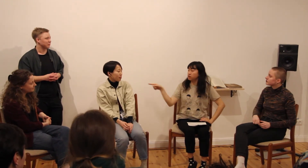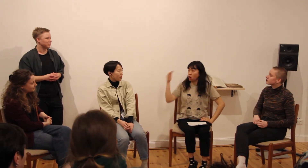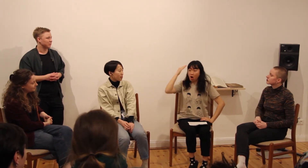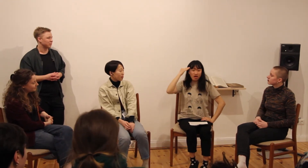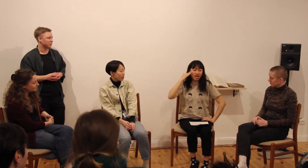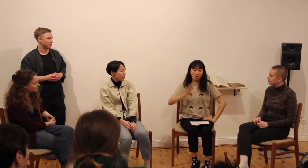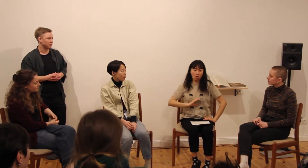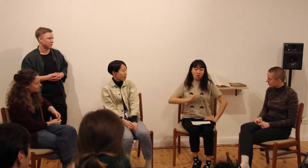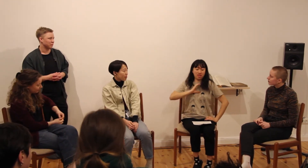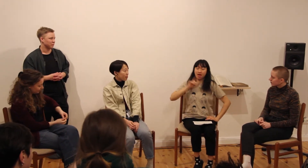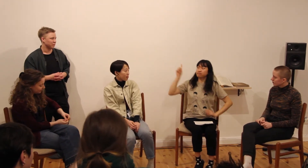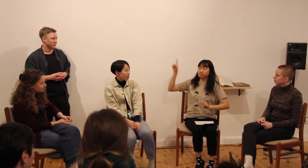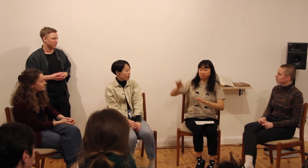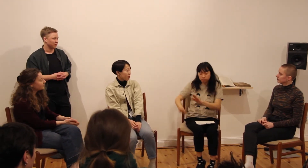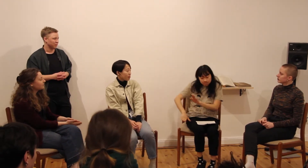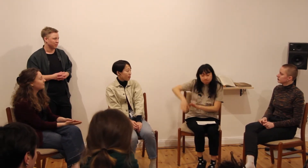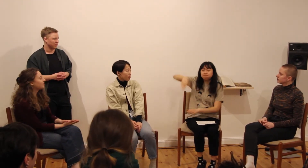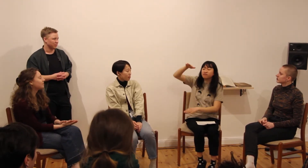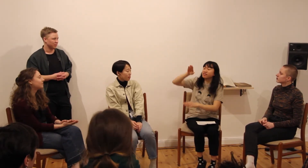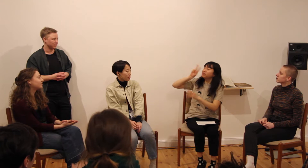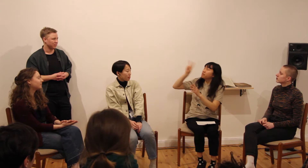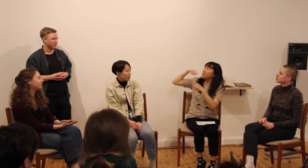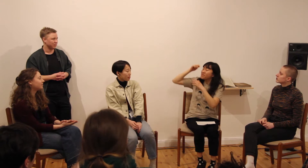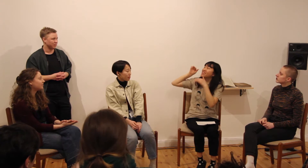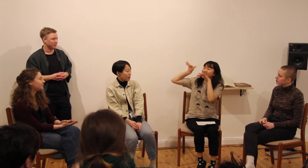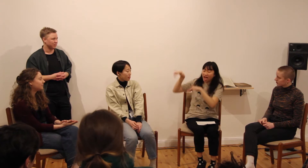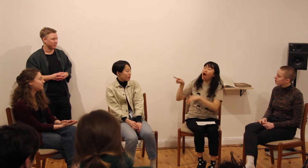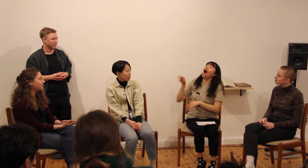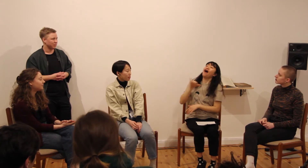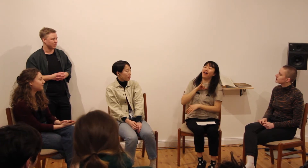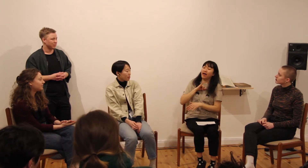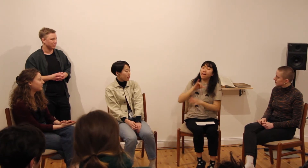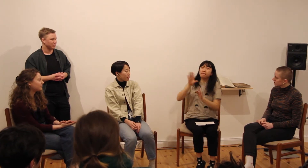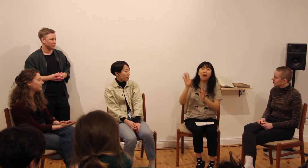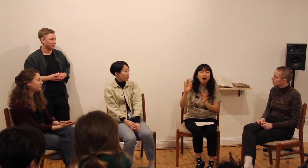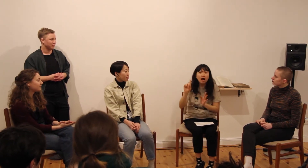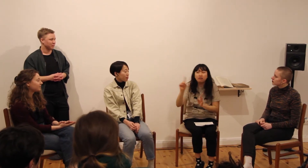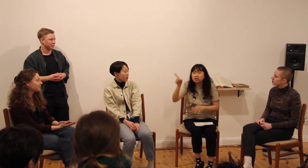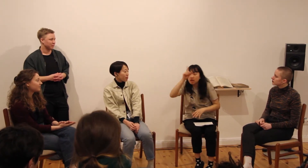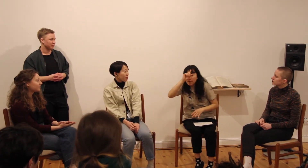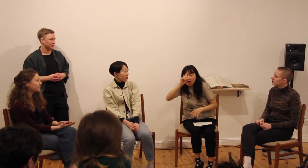Wir möchten erstmals sagen warum die beiden überhaupt hier sind. Bora ist in Südkorea aufgewachsen,